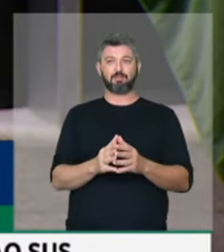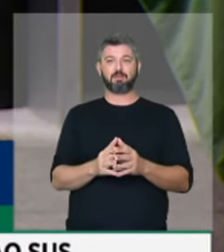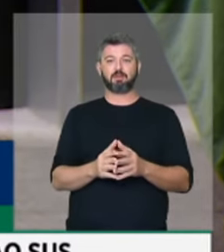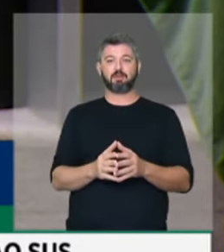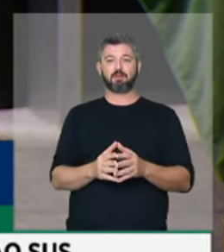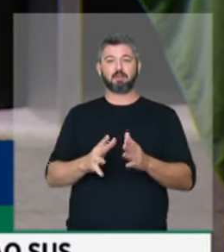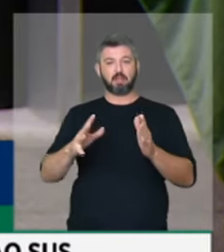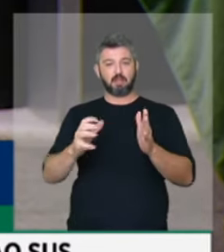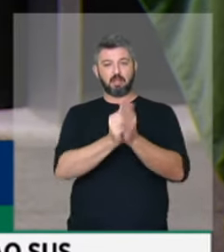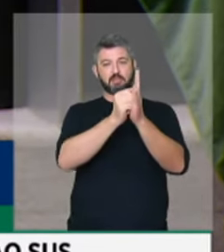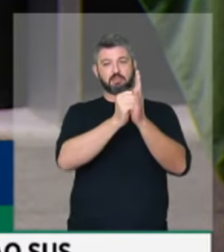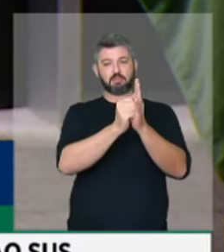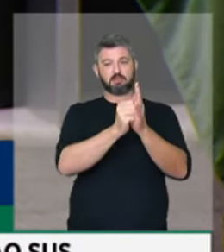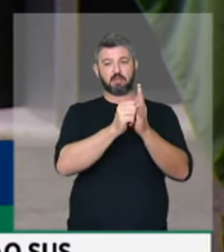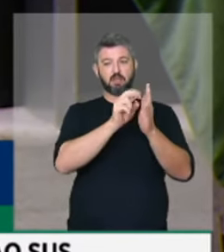ESCREVÊ-LO , SEU NOME, NO